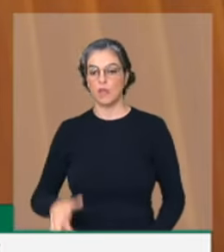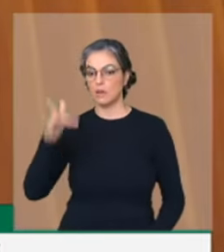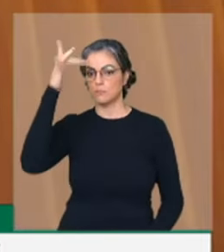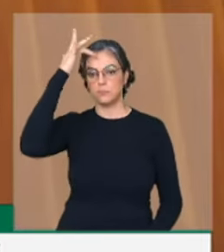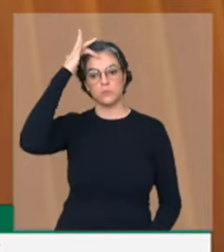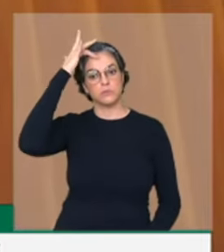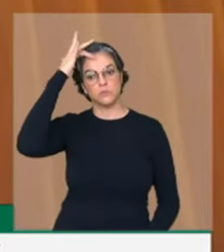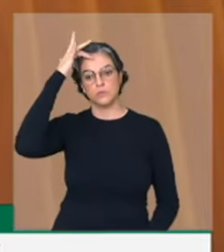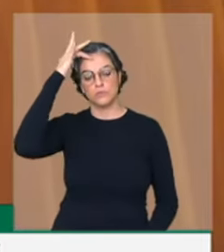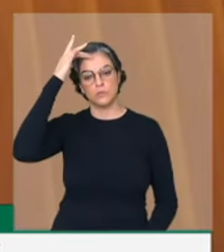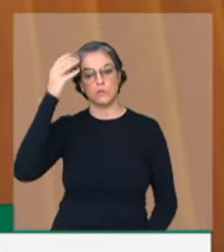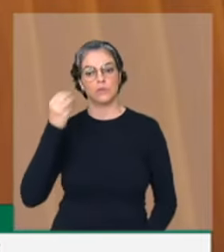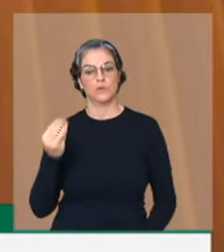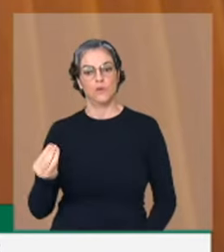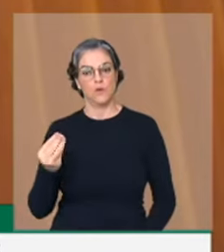QUANDO SE VOTOU AUTORIZAÇÃO PARA IMPORTAÇÃO IR CONTRA